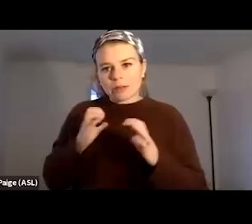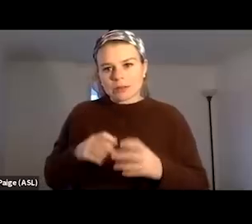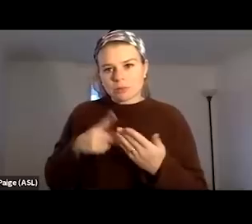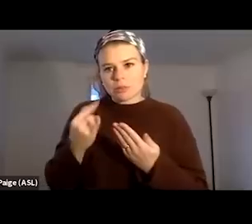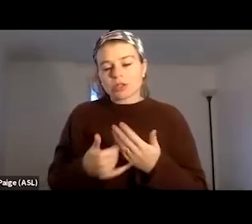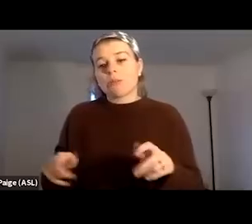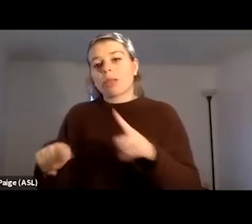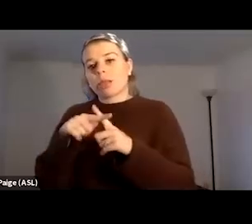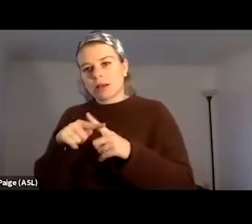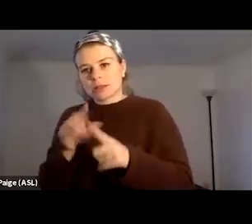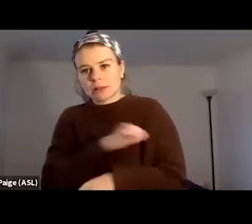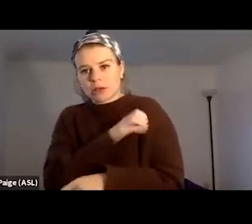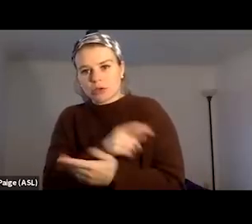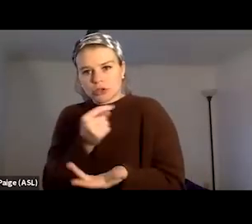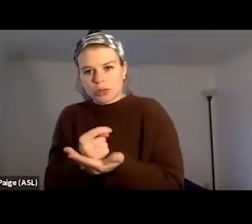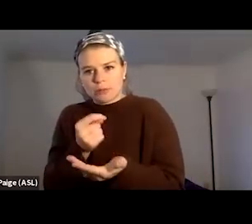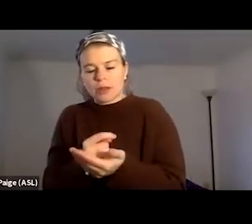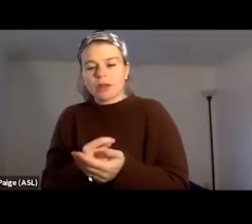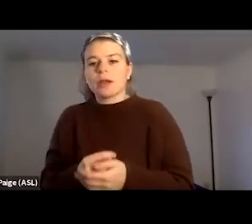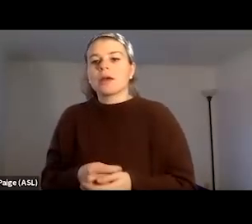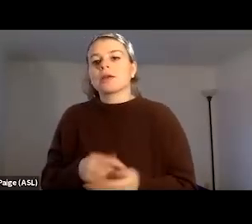con personas que recibían solo tratamiento clínico.